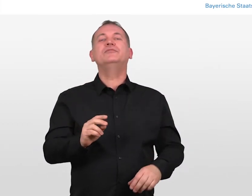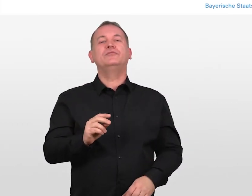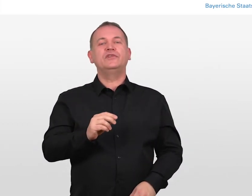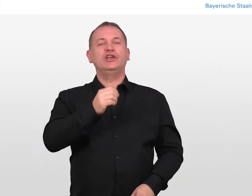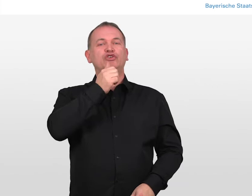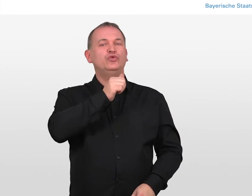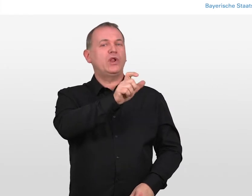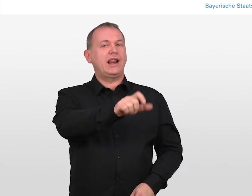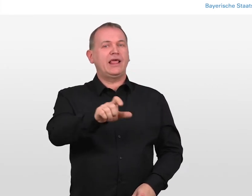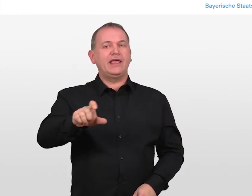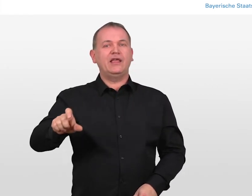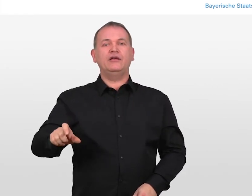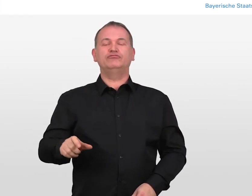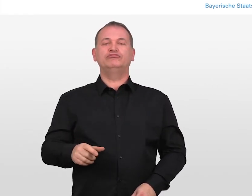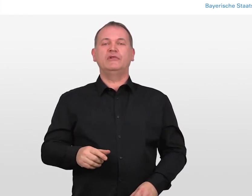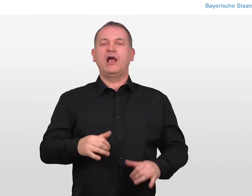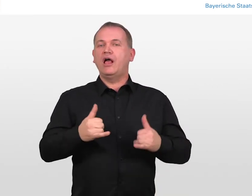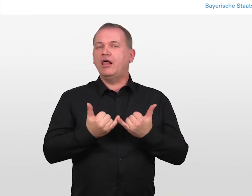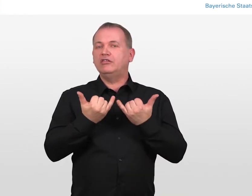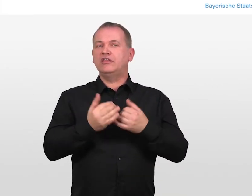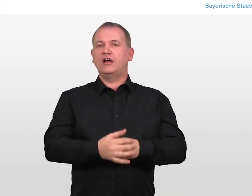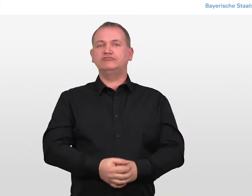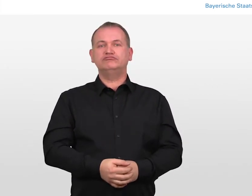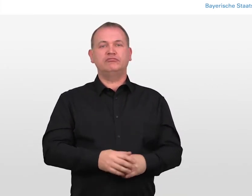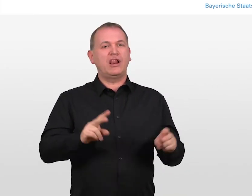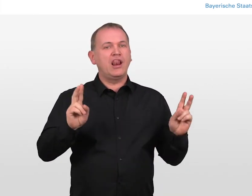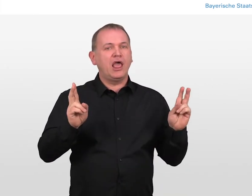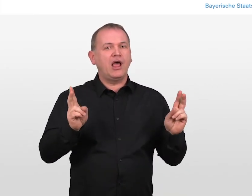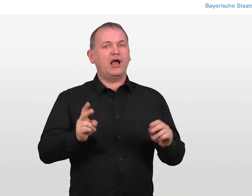Jugendliche, Eltern und Lehrkräfte